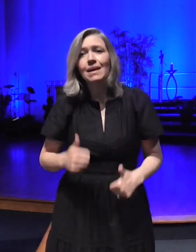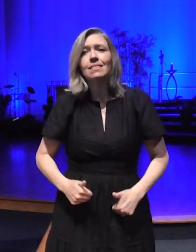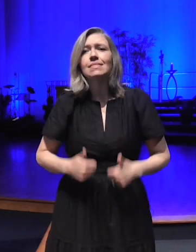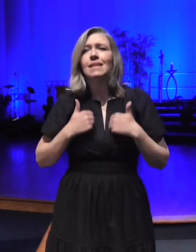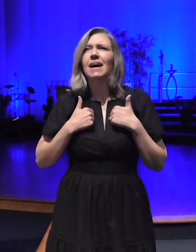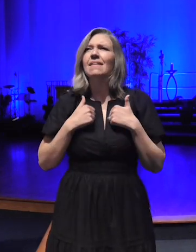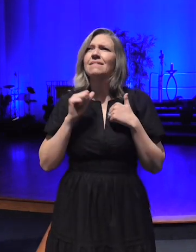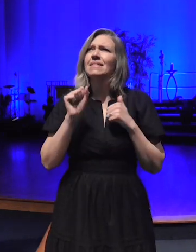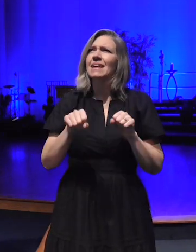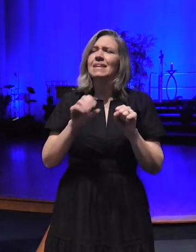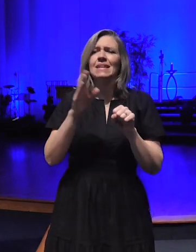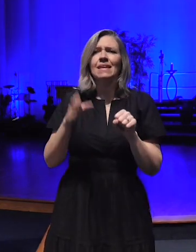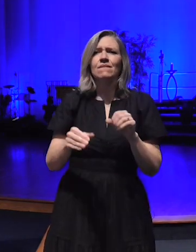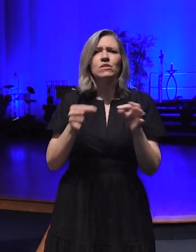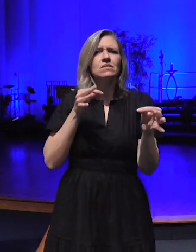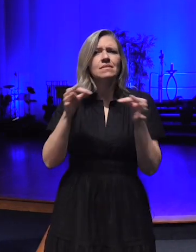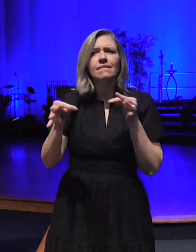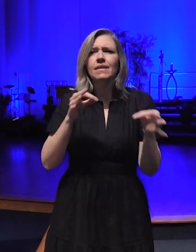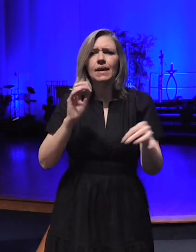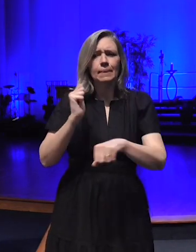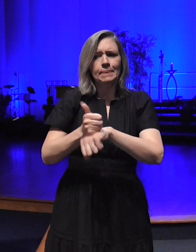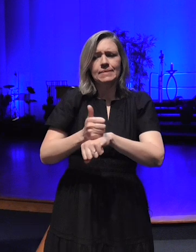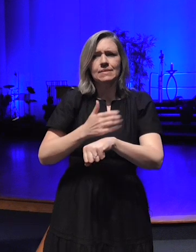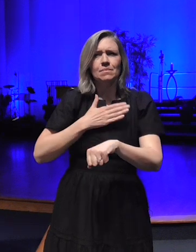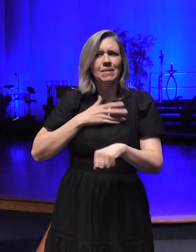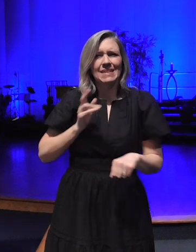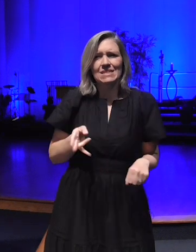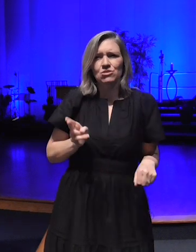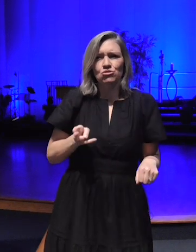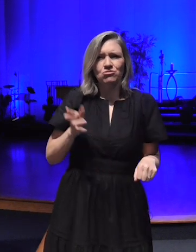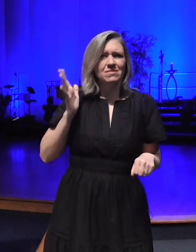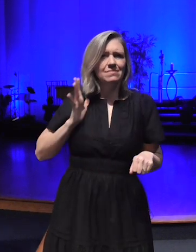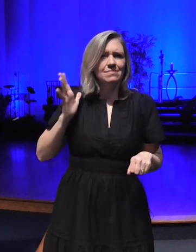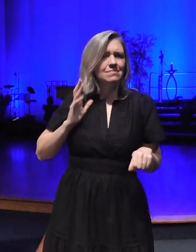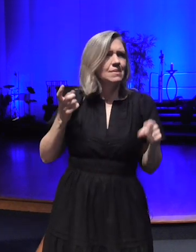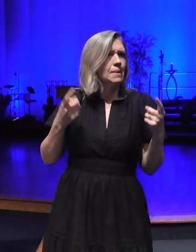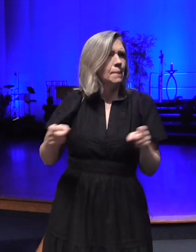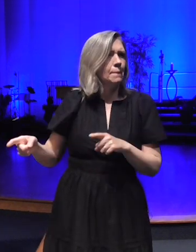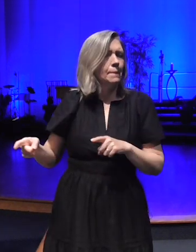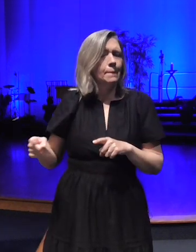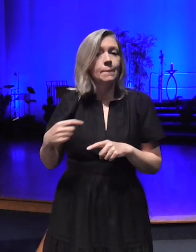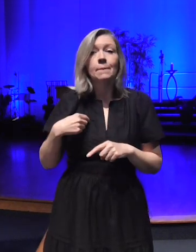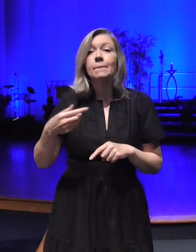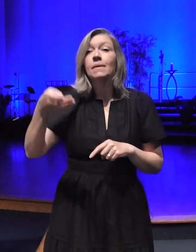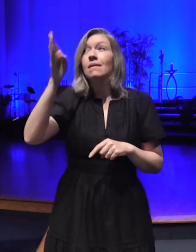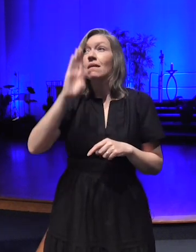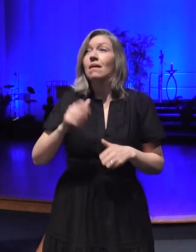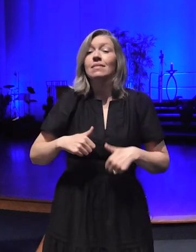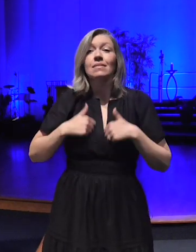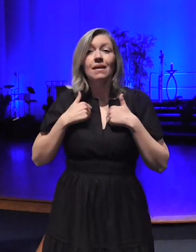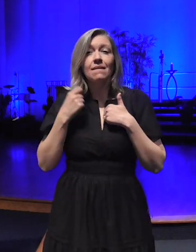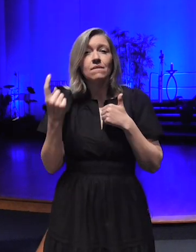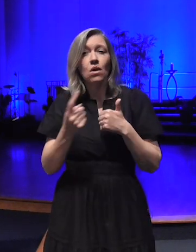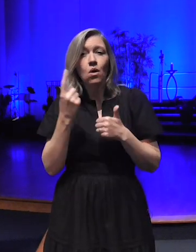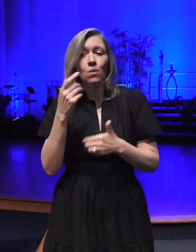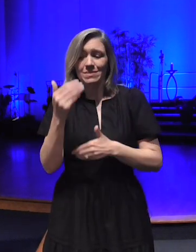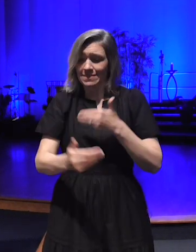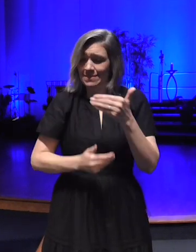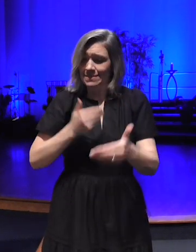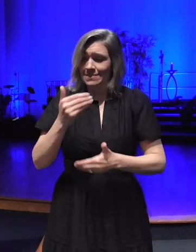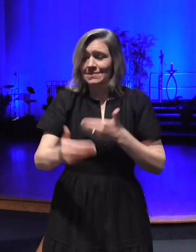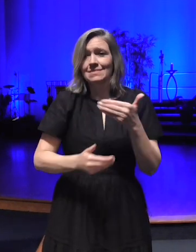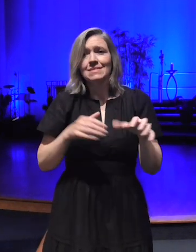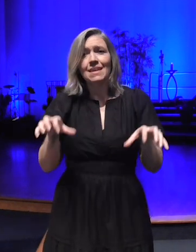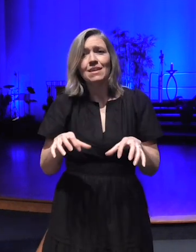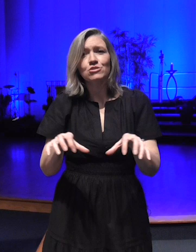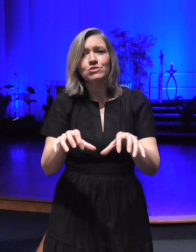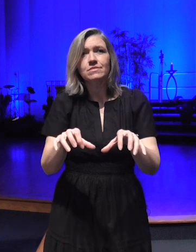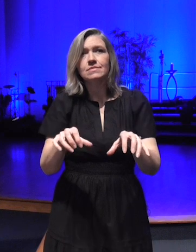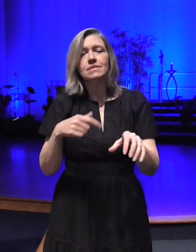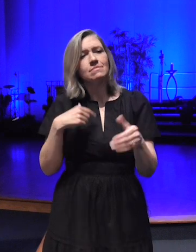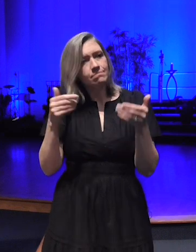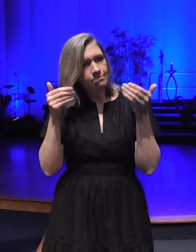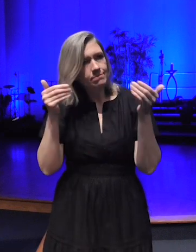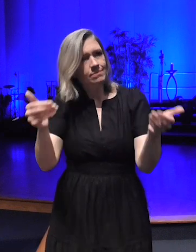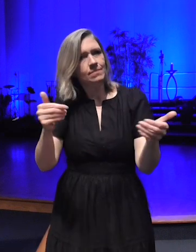historia soy Dios vida siempre desplegándose en acción y salgo ahora a vivir conscientemente dándome cuenta